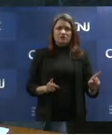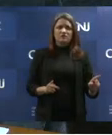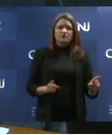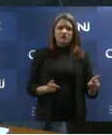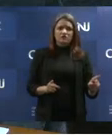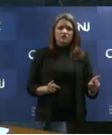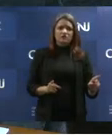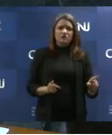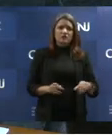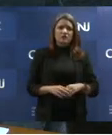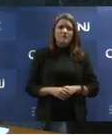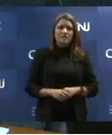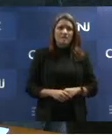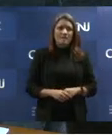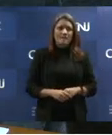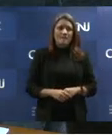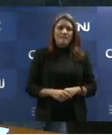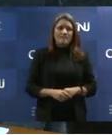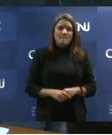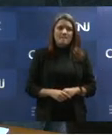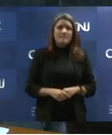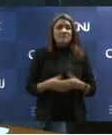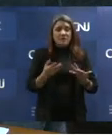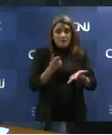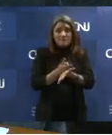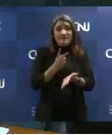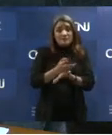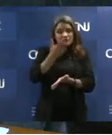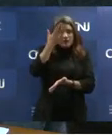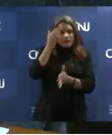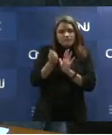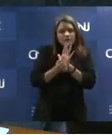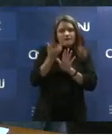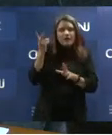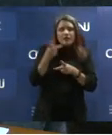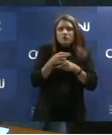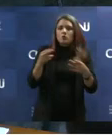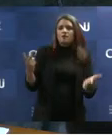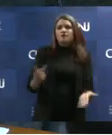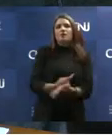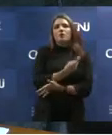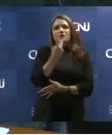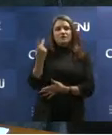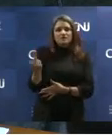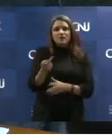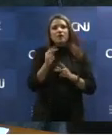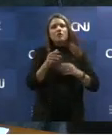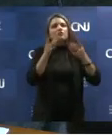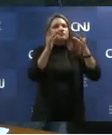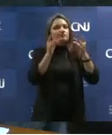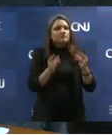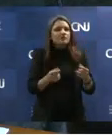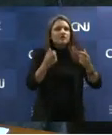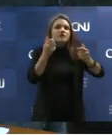situações existentes, como relatado. Com muita percussão. Ciência possui silêncio eminente correr corregedor.